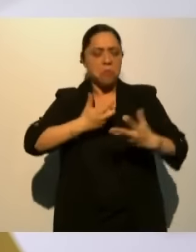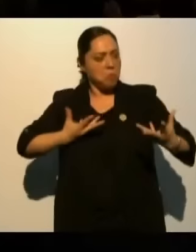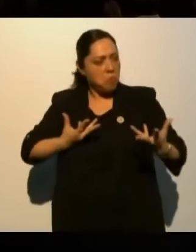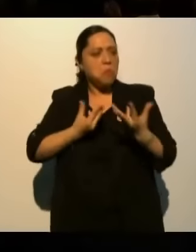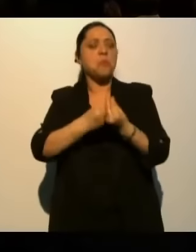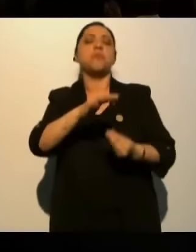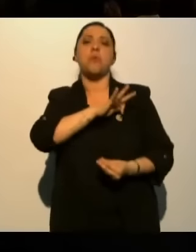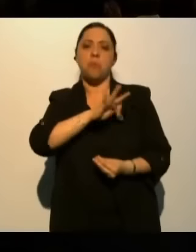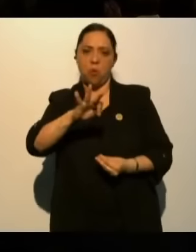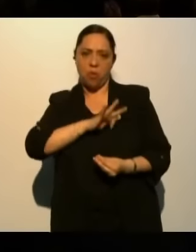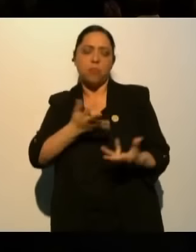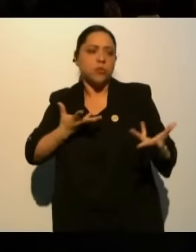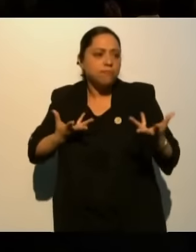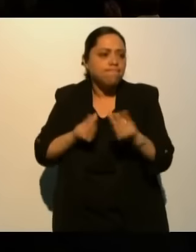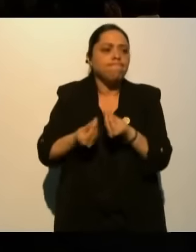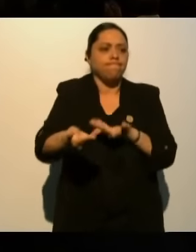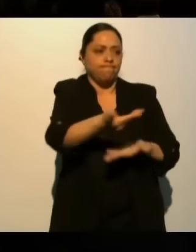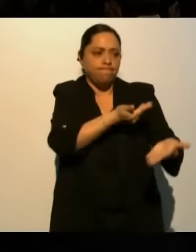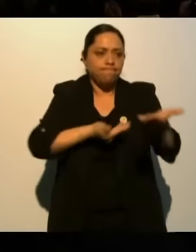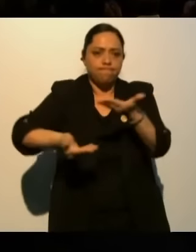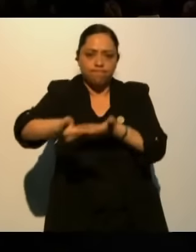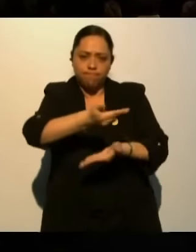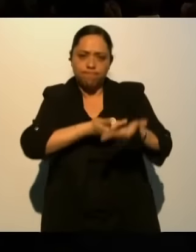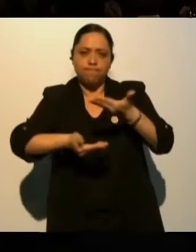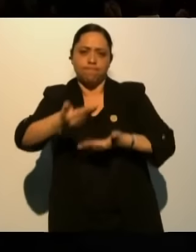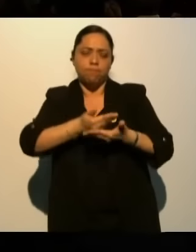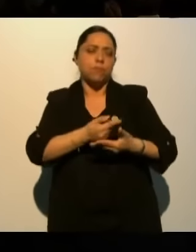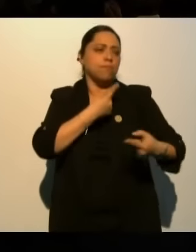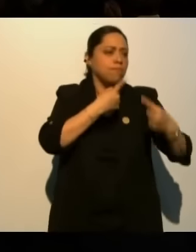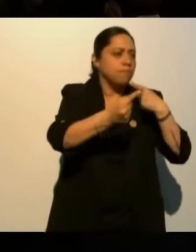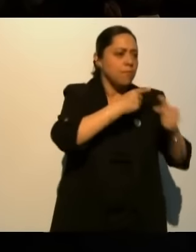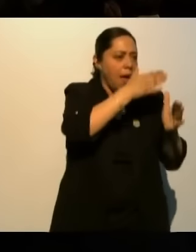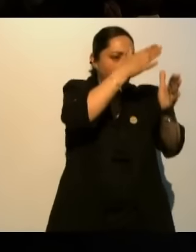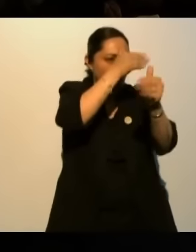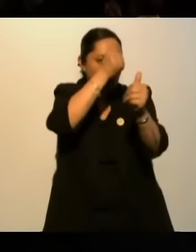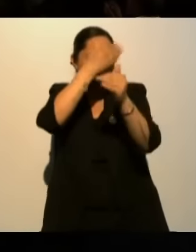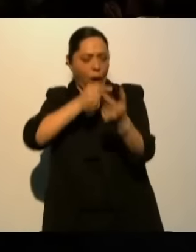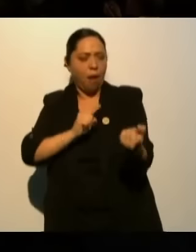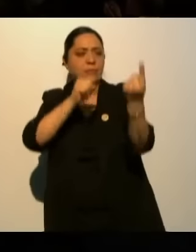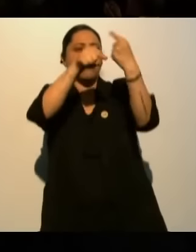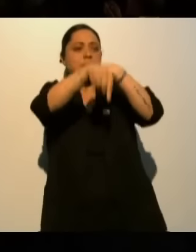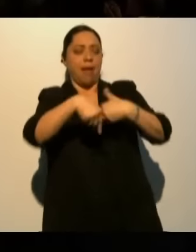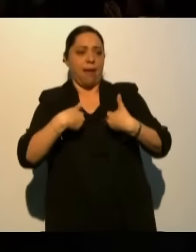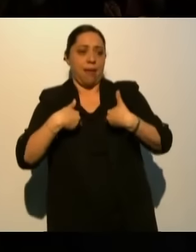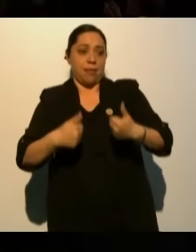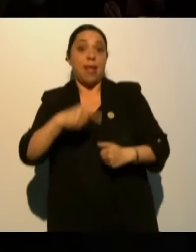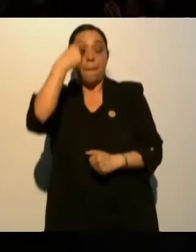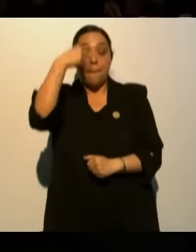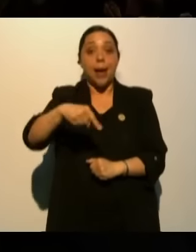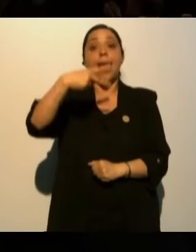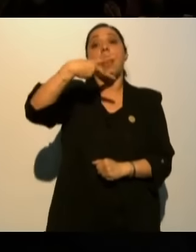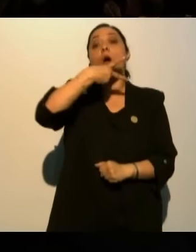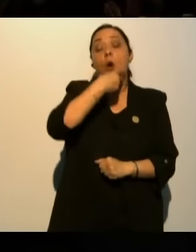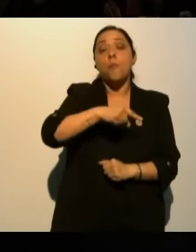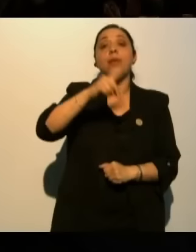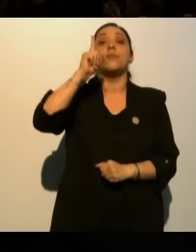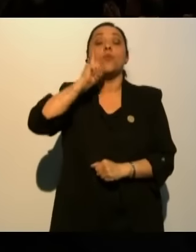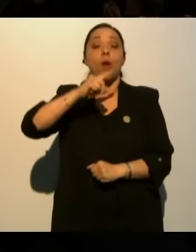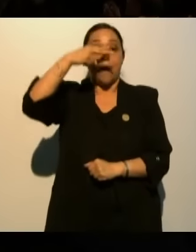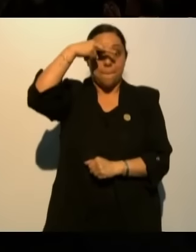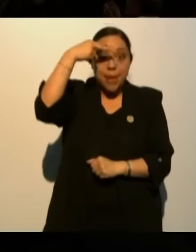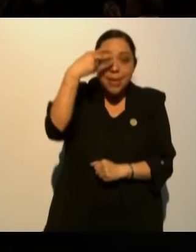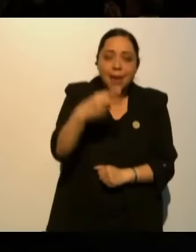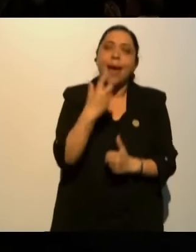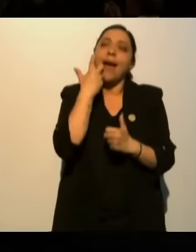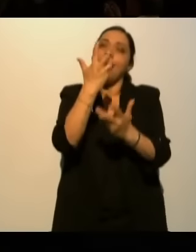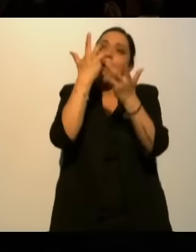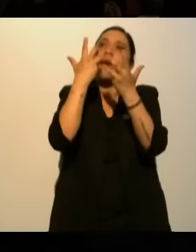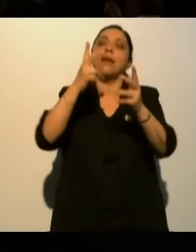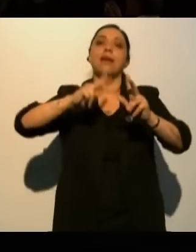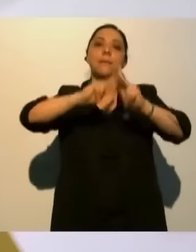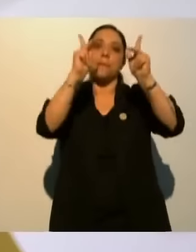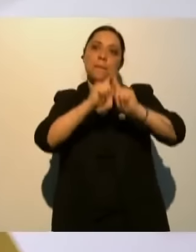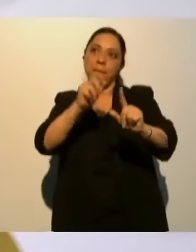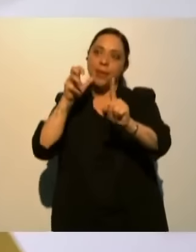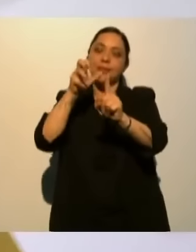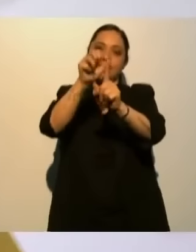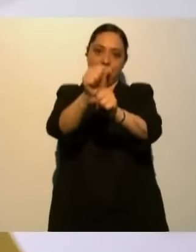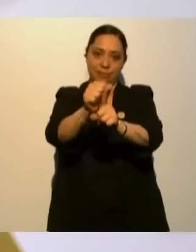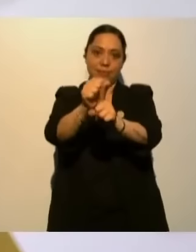coordinación y entendimiento La Paz que mexicanas y mexicanos anhelan y demandan México nuestro